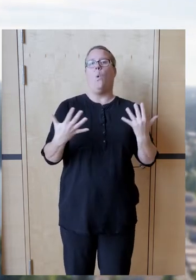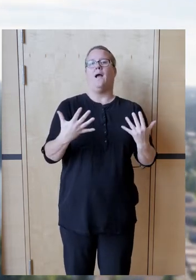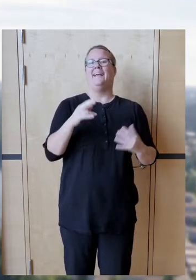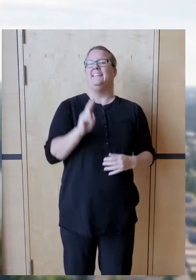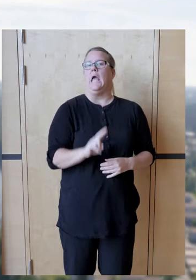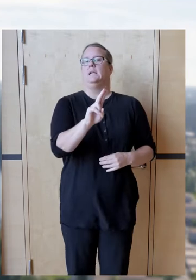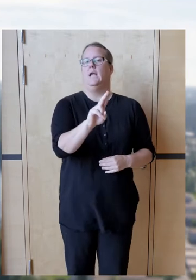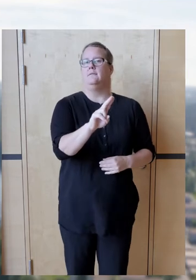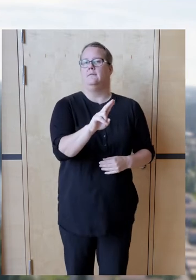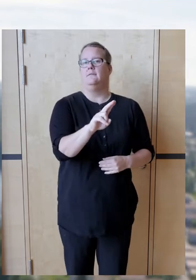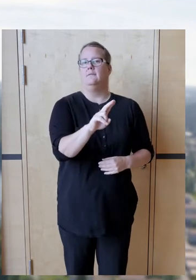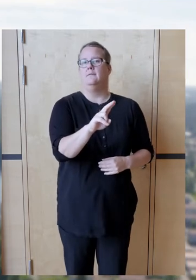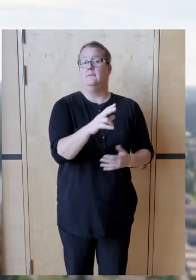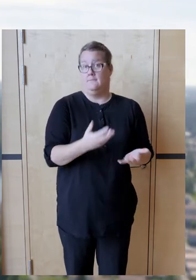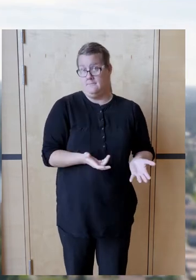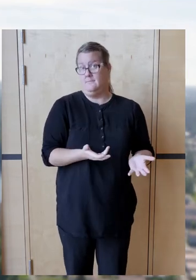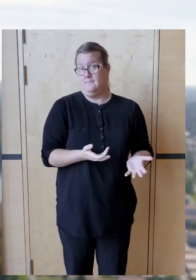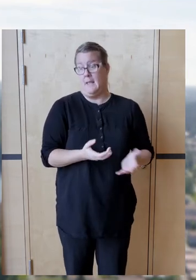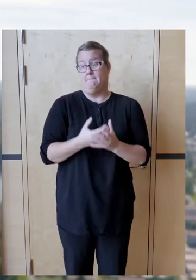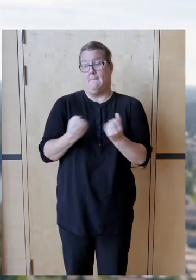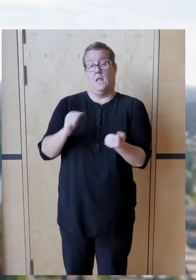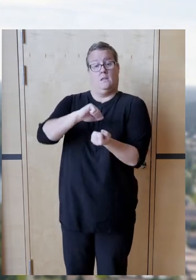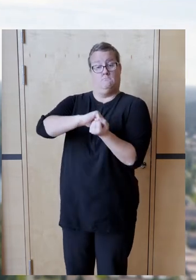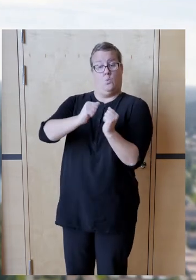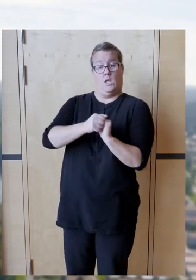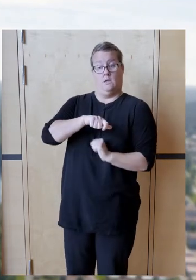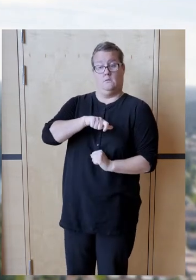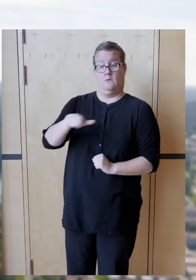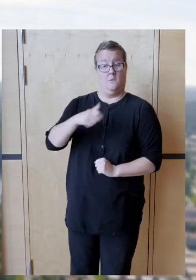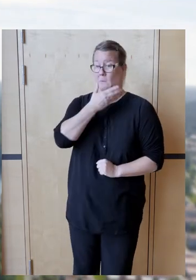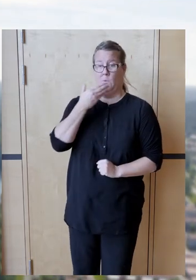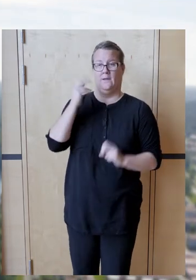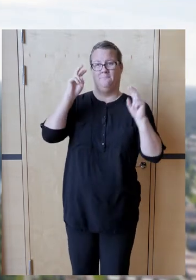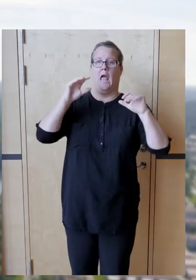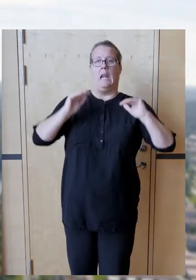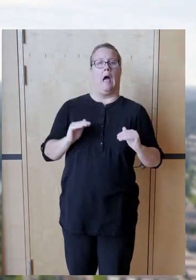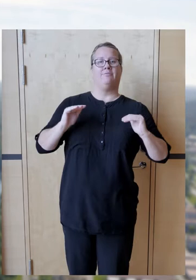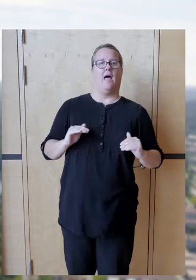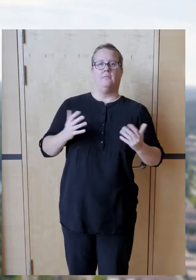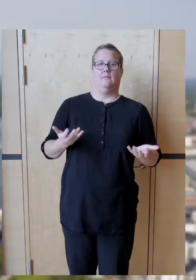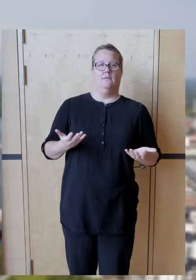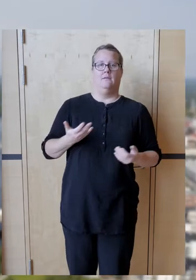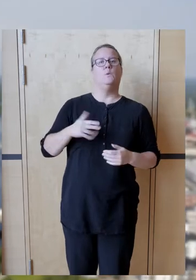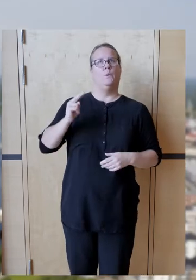Men där har ju man politiskt och inte landat utan nu är det väldigt svävande Får man vinsten